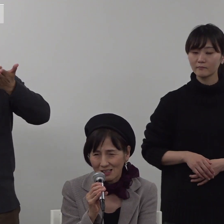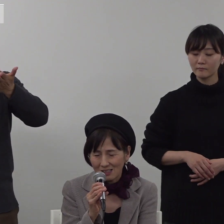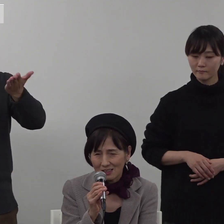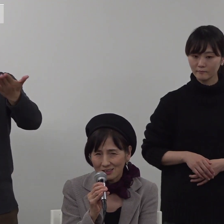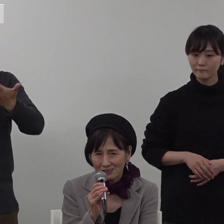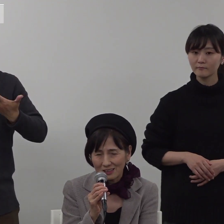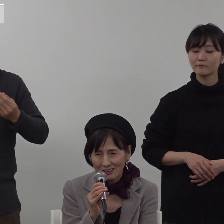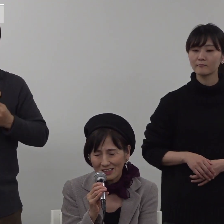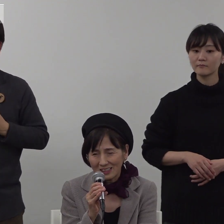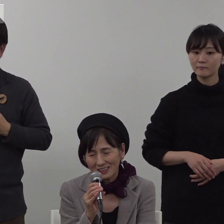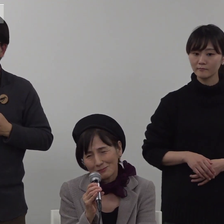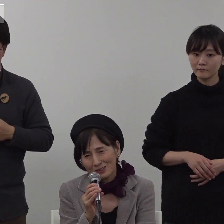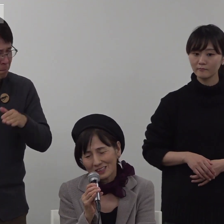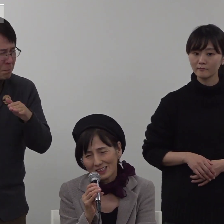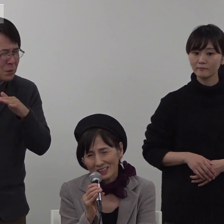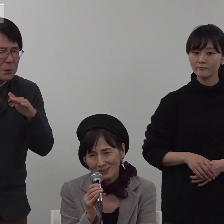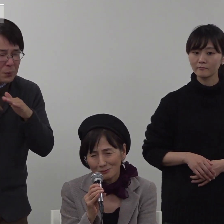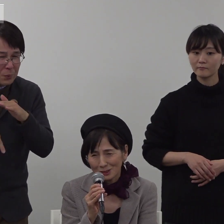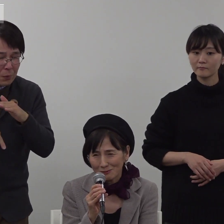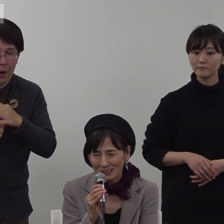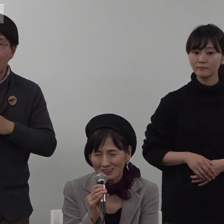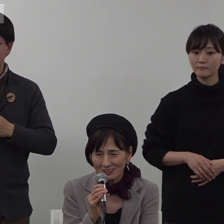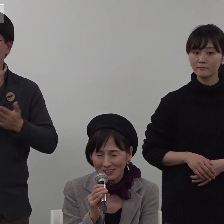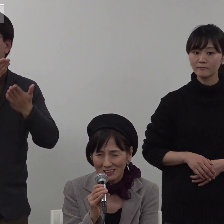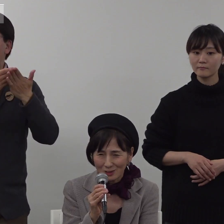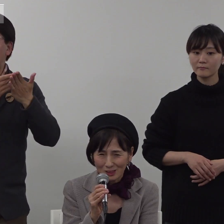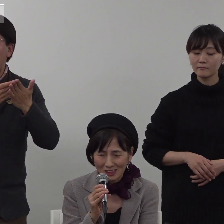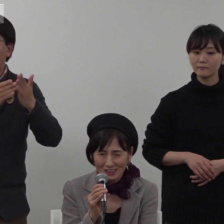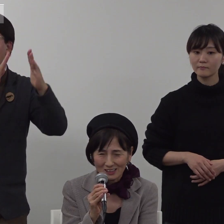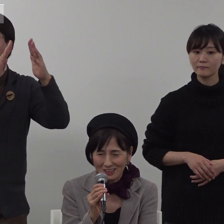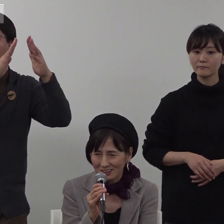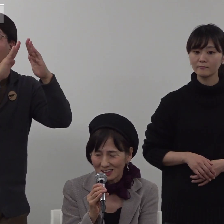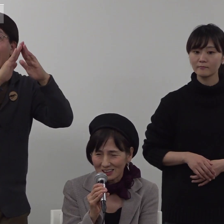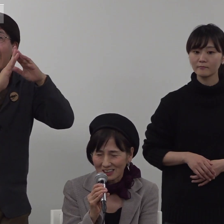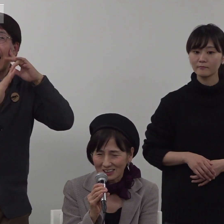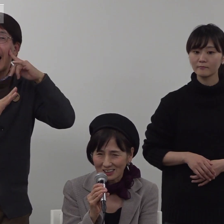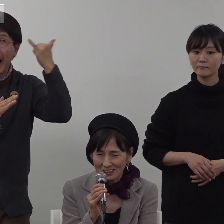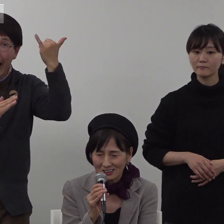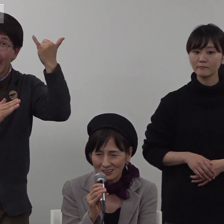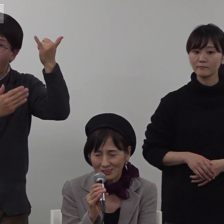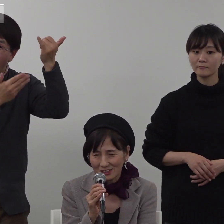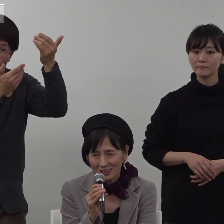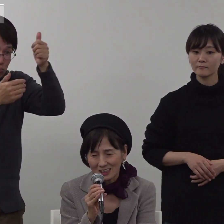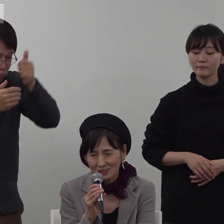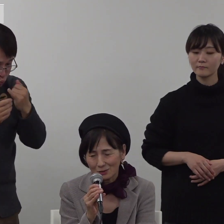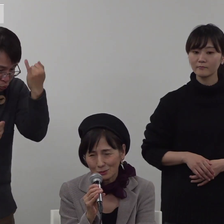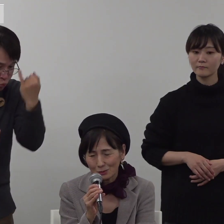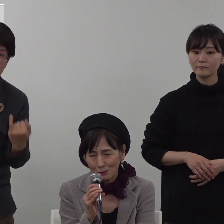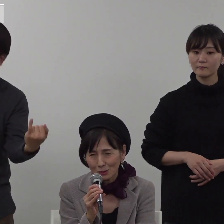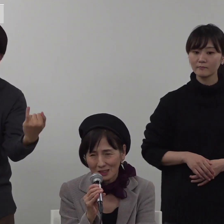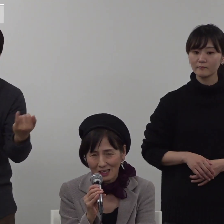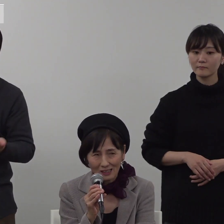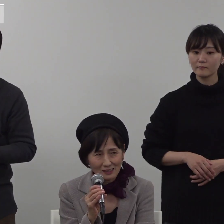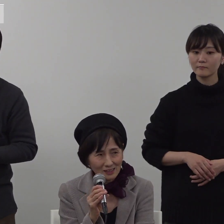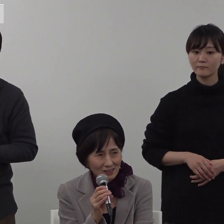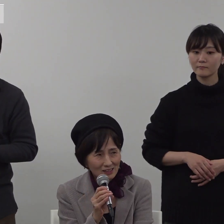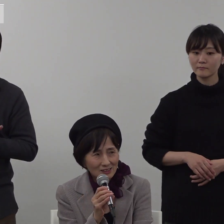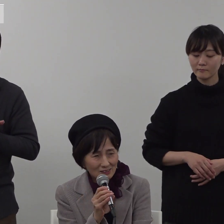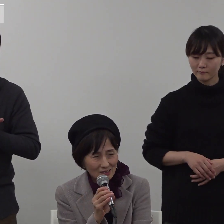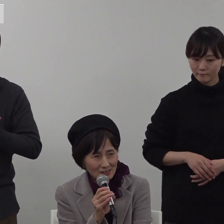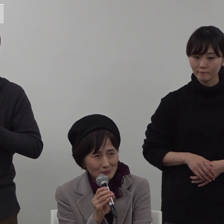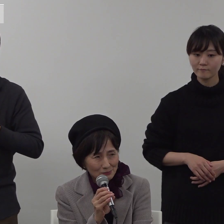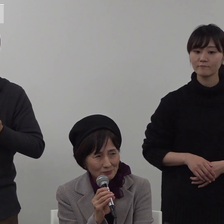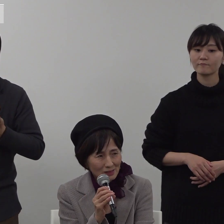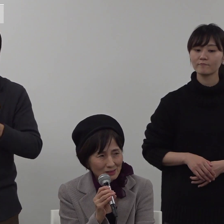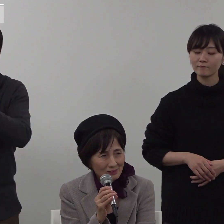これはやっぱり画家の娘として 少し美しい作品を残したいという思いがあったからですね